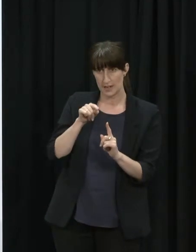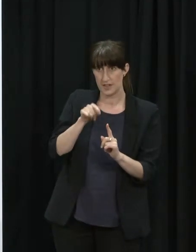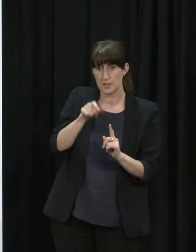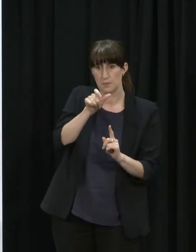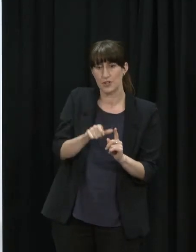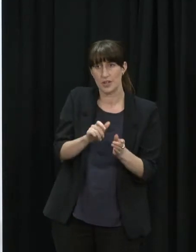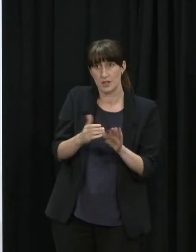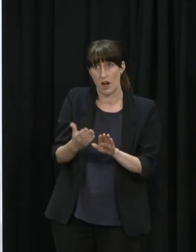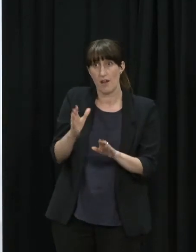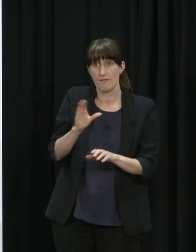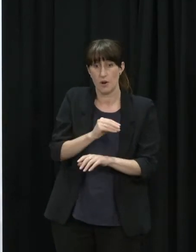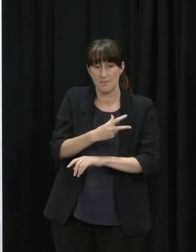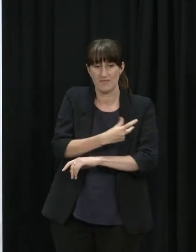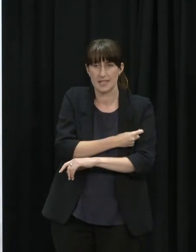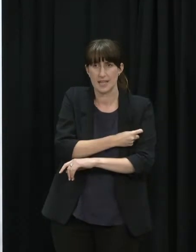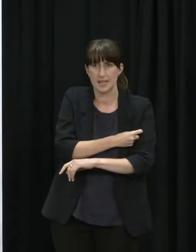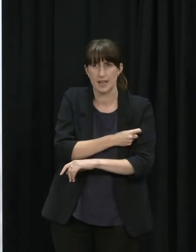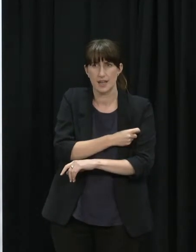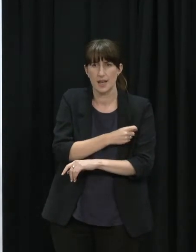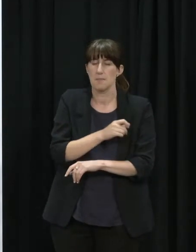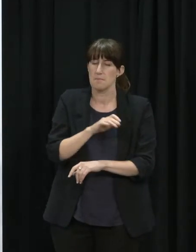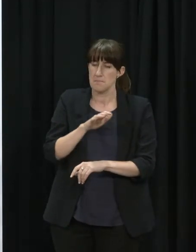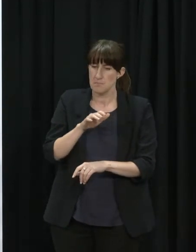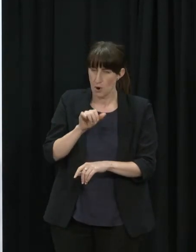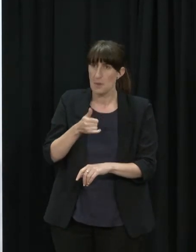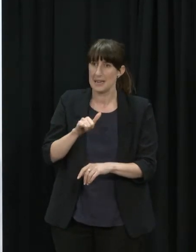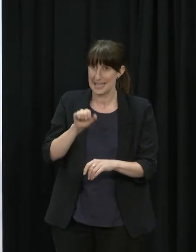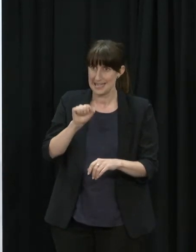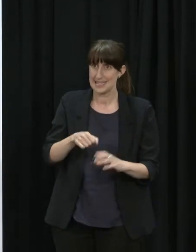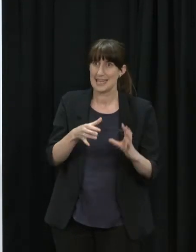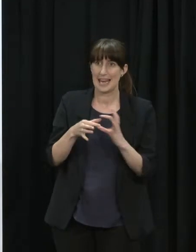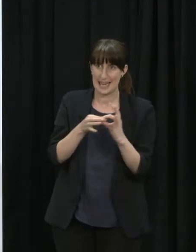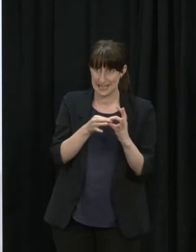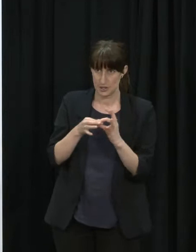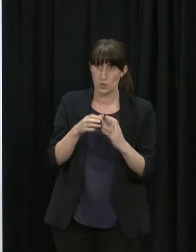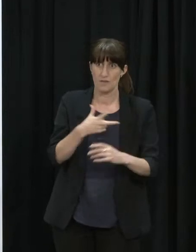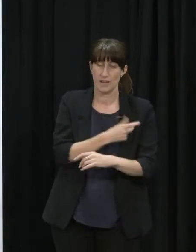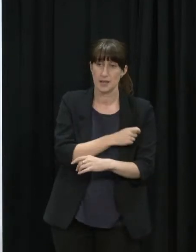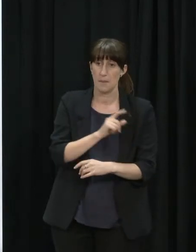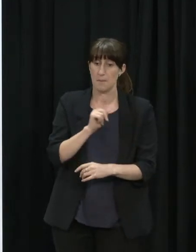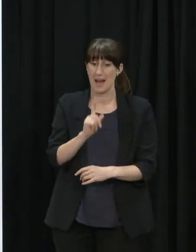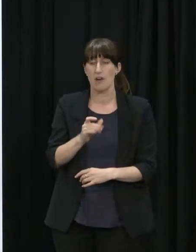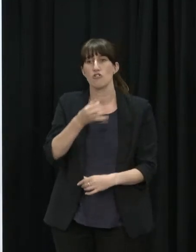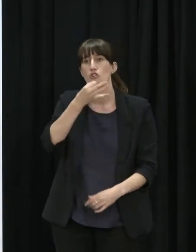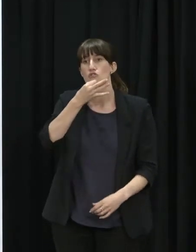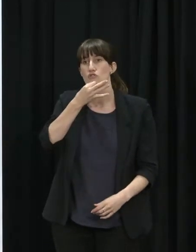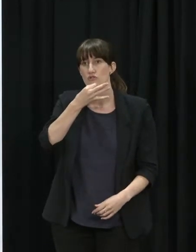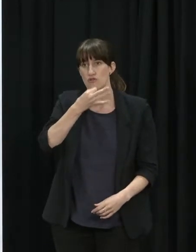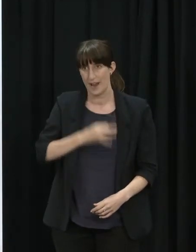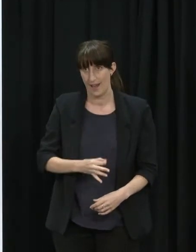ratou i whakatau i rite tonu ki ta te minita korero. Ahakoa i